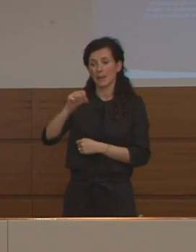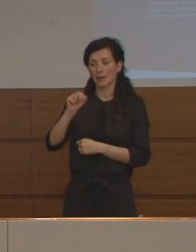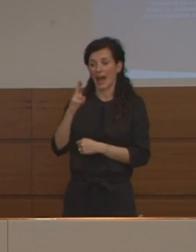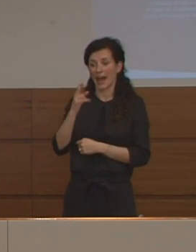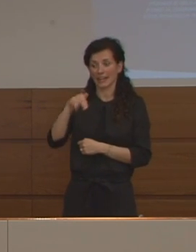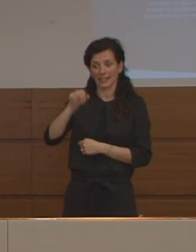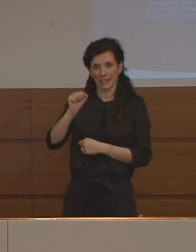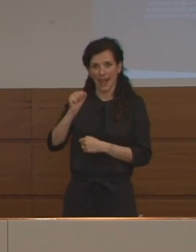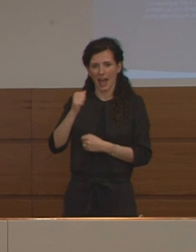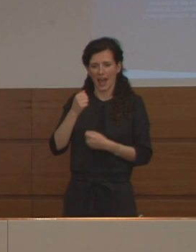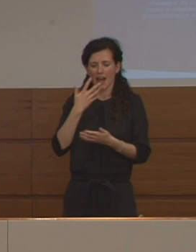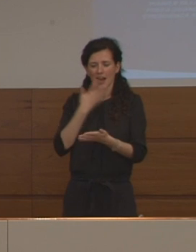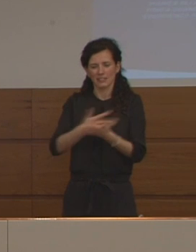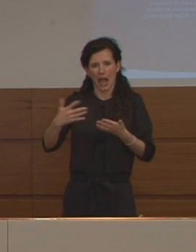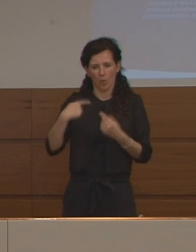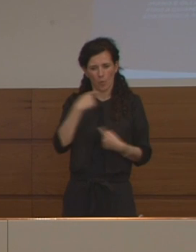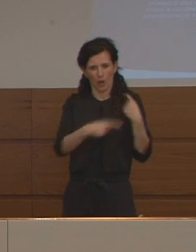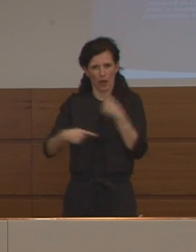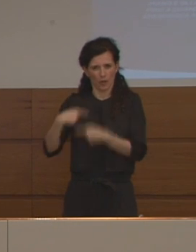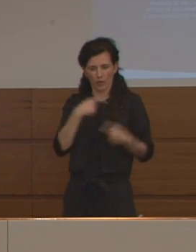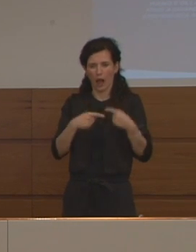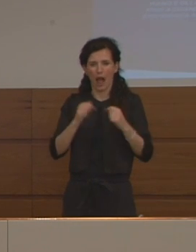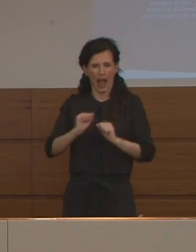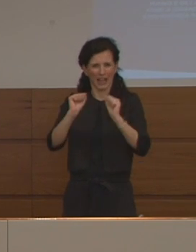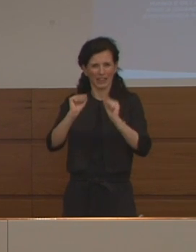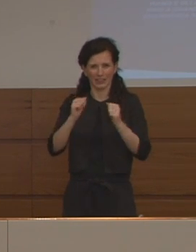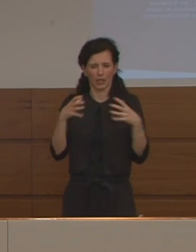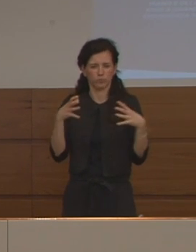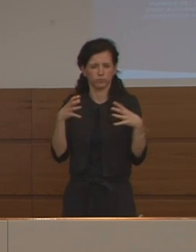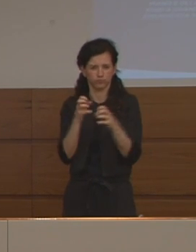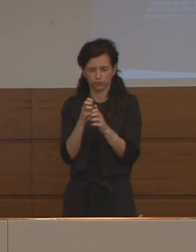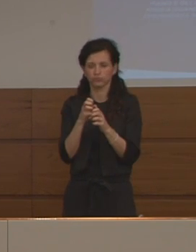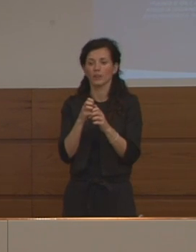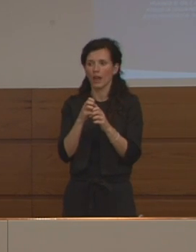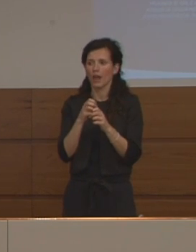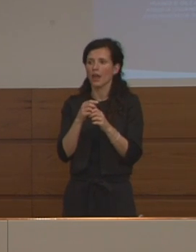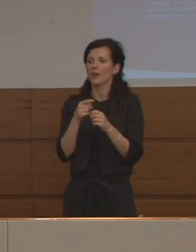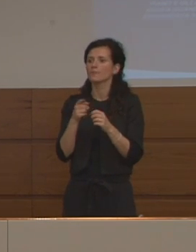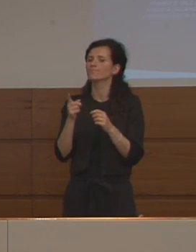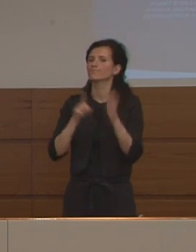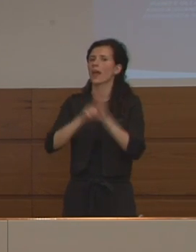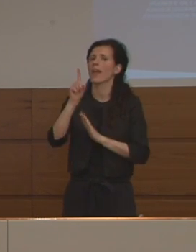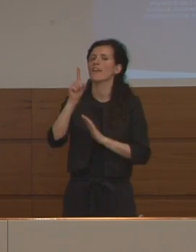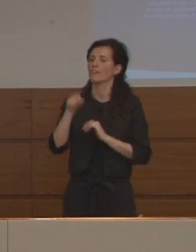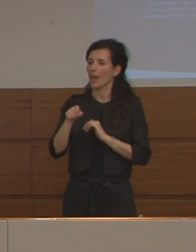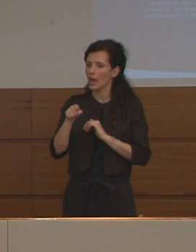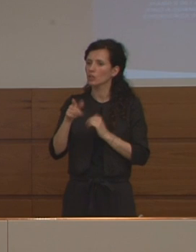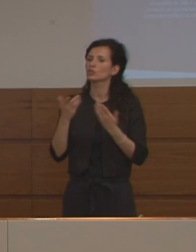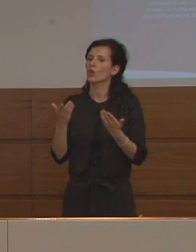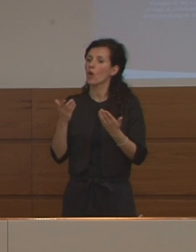E' l'ennesima, diciamo, cura che sentiamo promettere bene. Le chiedo proprio per